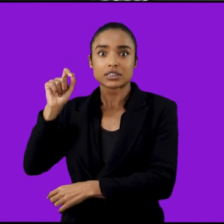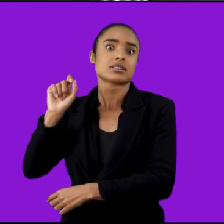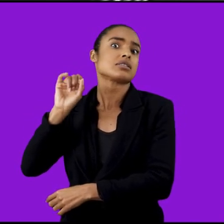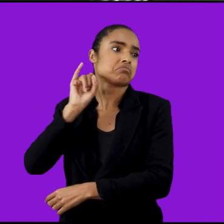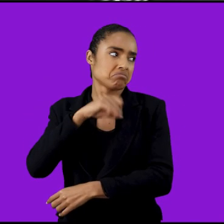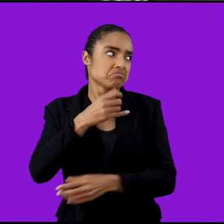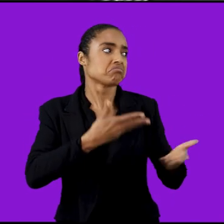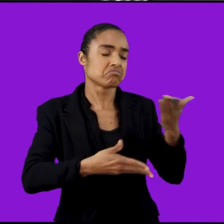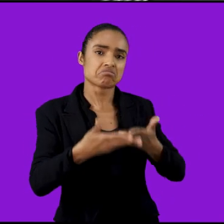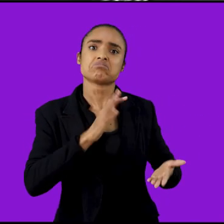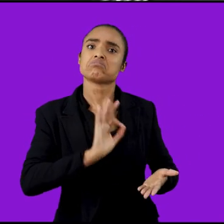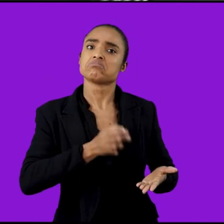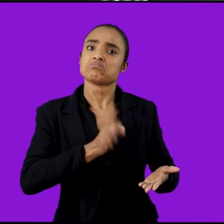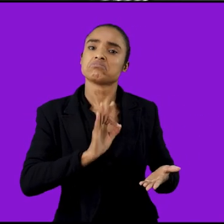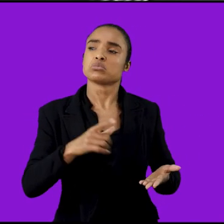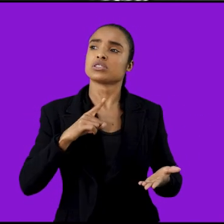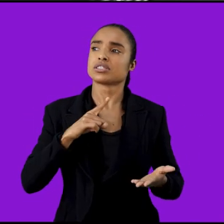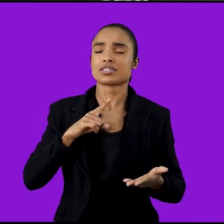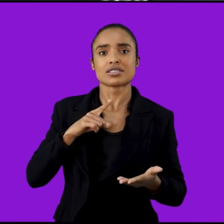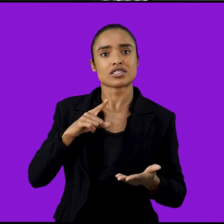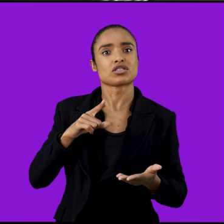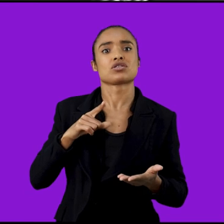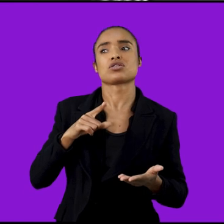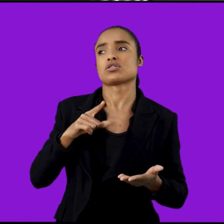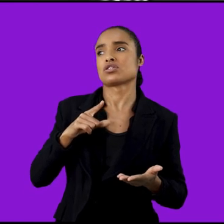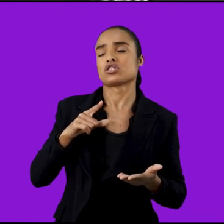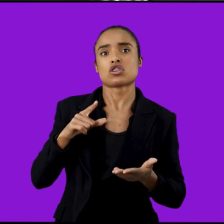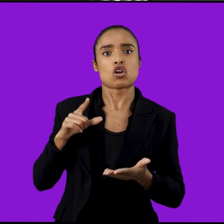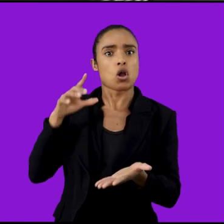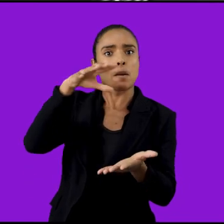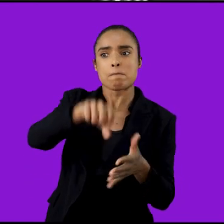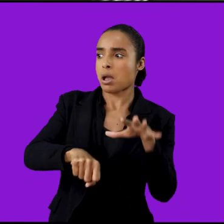Sim e essa coisa da. Essa lógica sudestina, né?